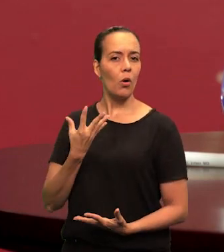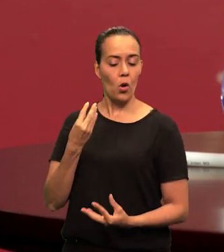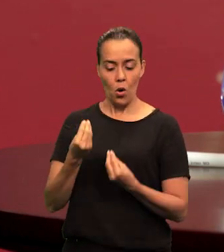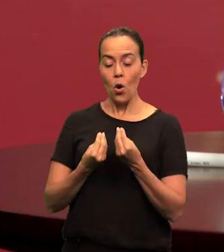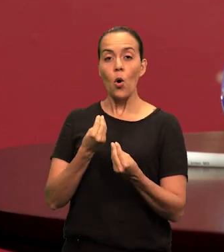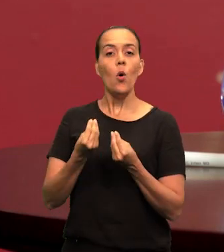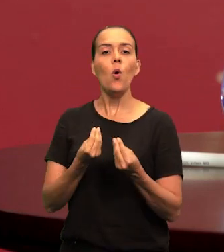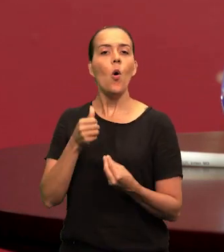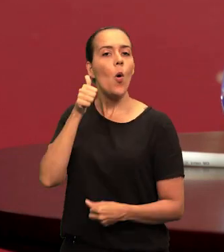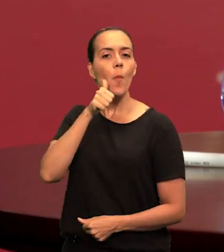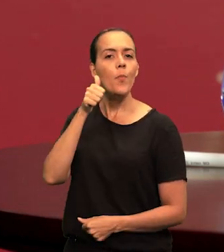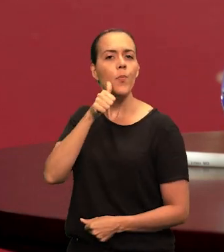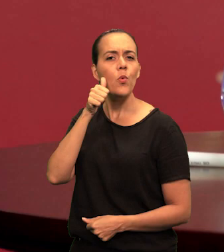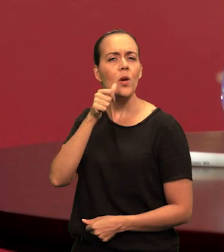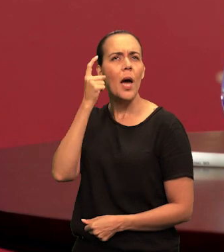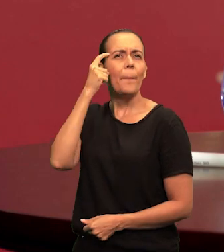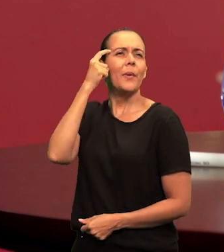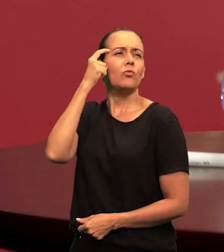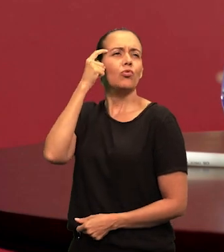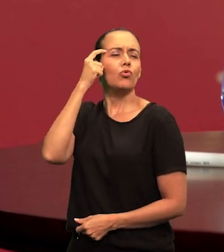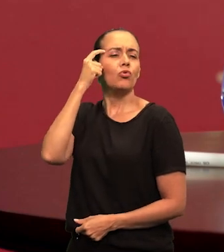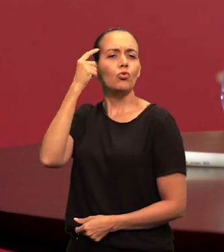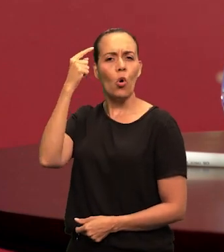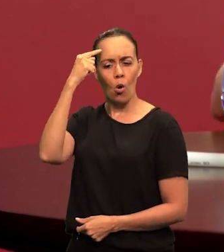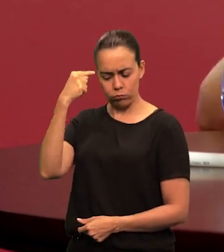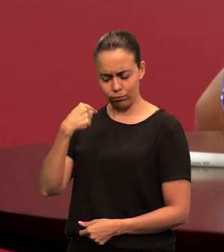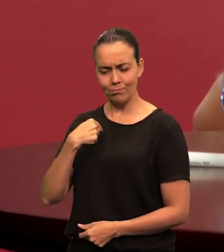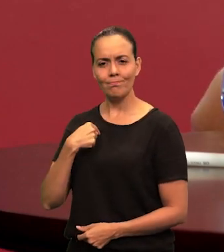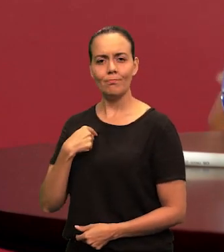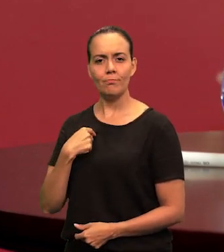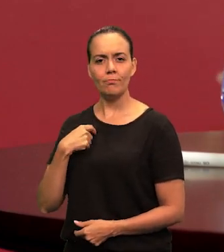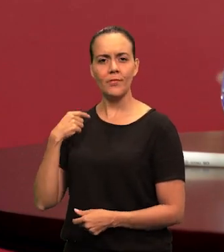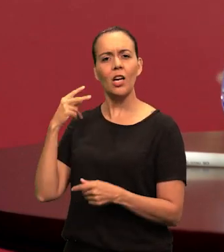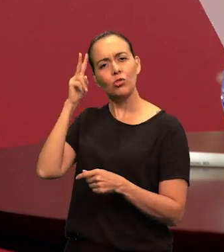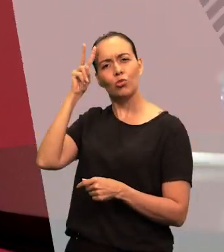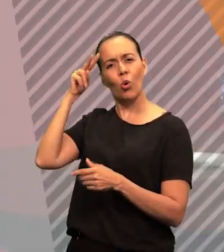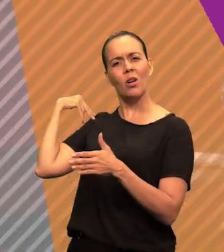saiba como outras mulheres pensaram a si mesmas ao longo da história.